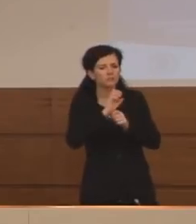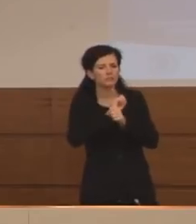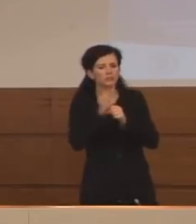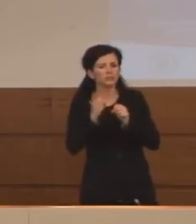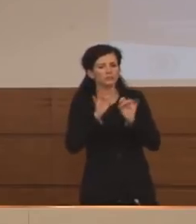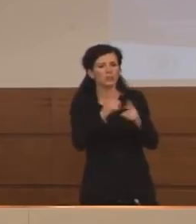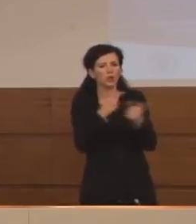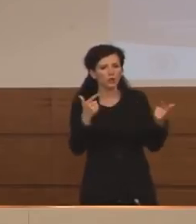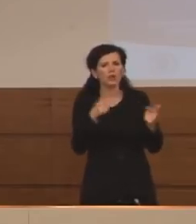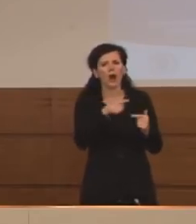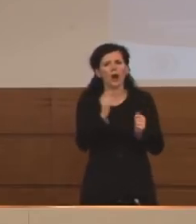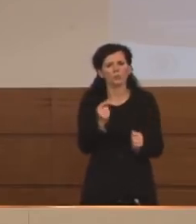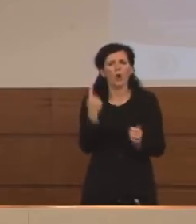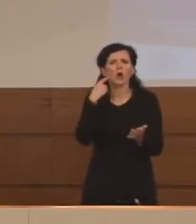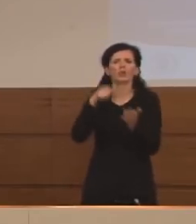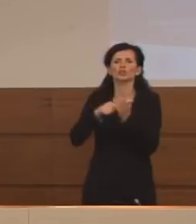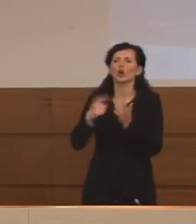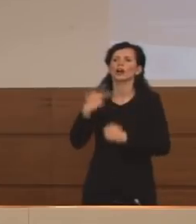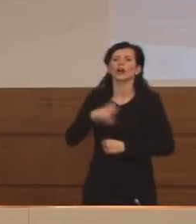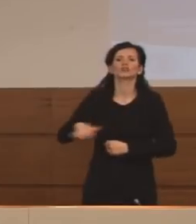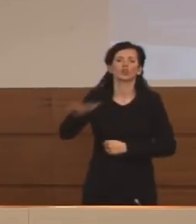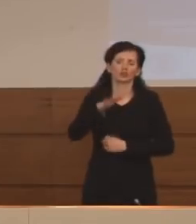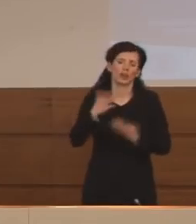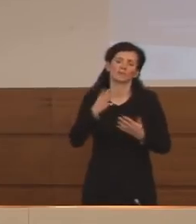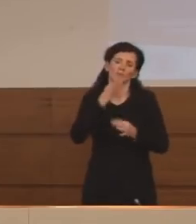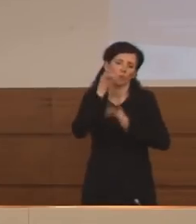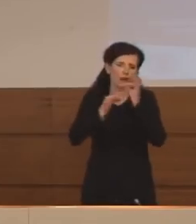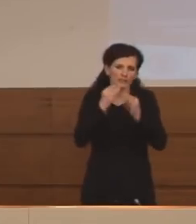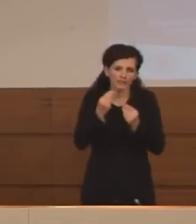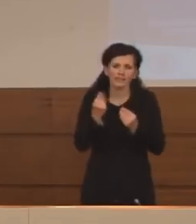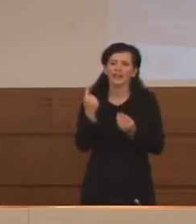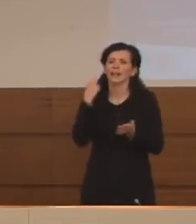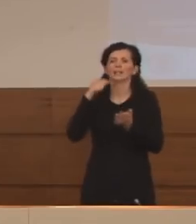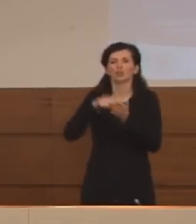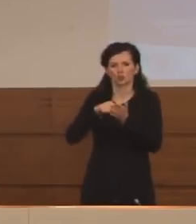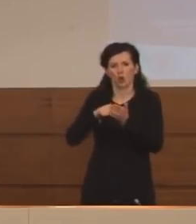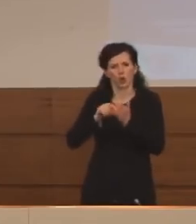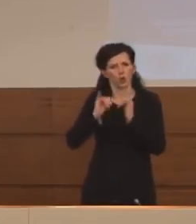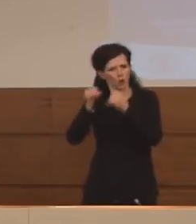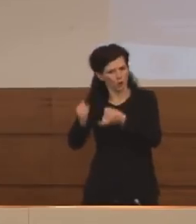Dopo in società viol dire sempre distanziata socialmente dagli altri